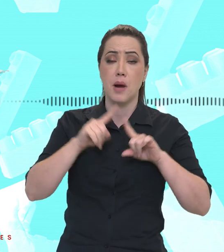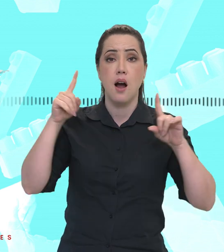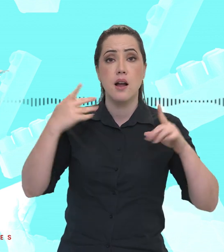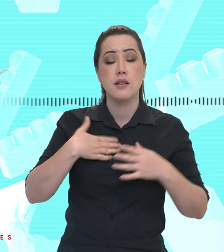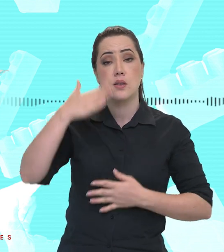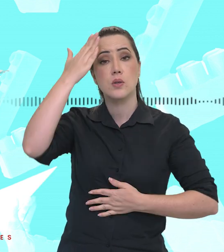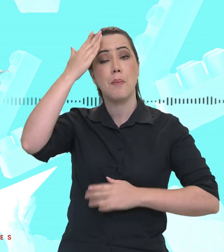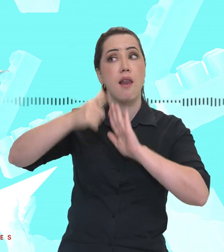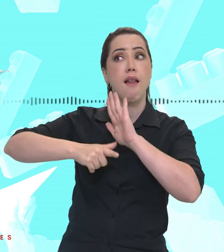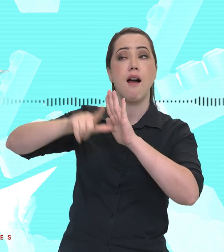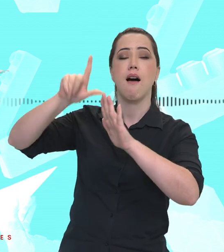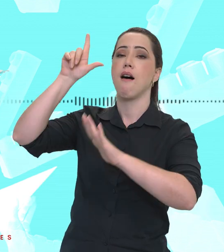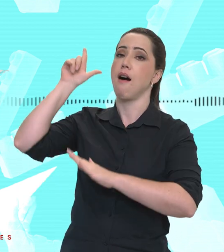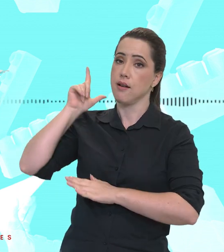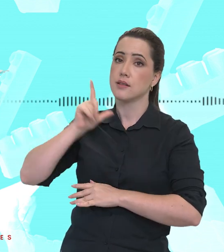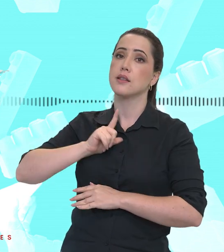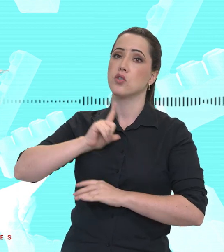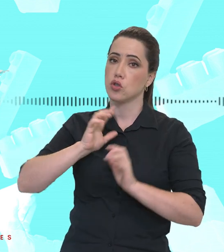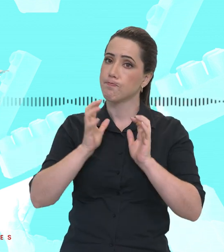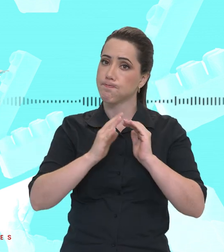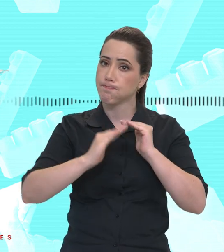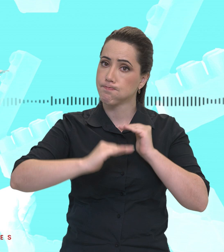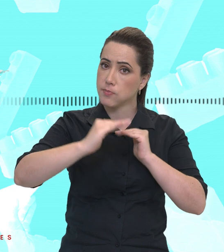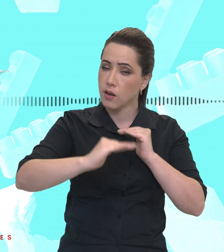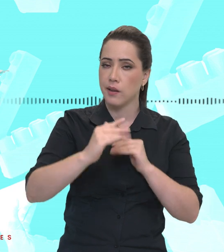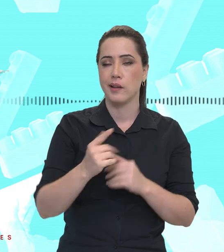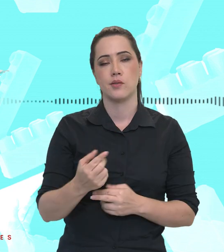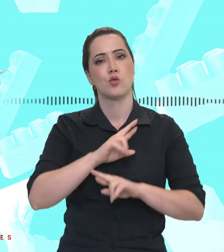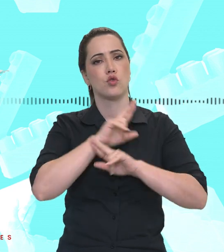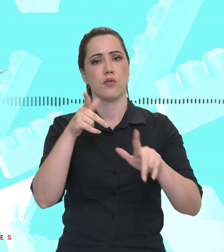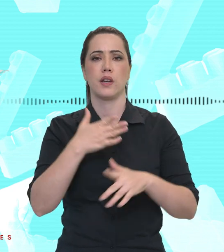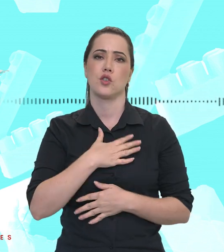descoberto que eu tinha uma neurodivergência, isso teria feito toda a diferença na minha